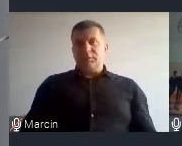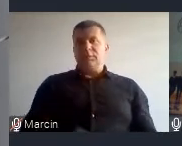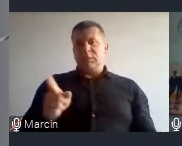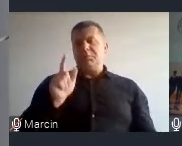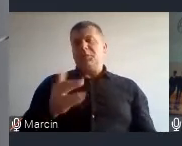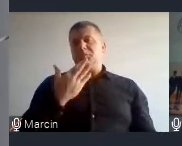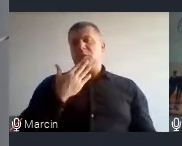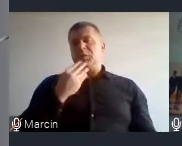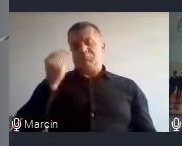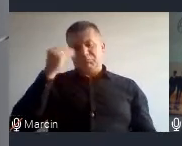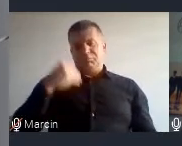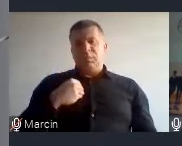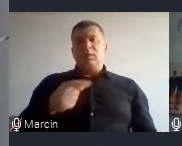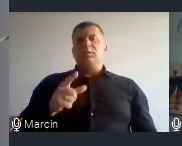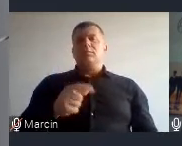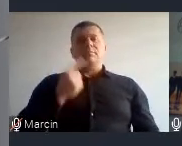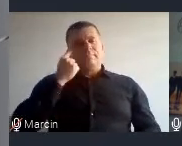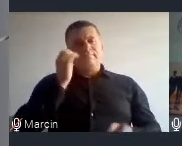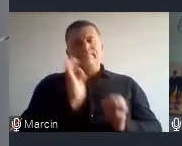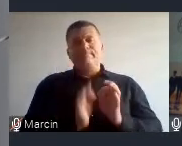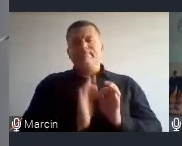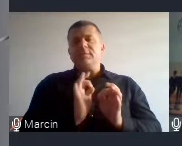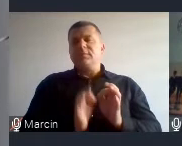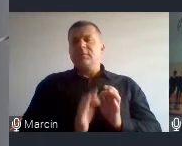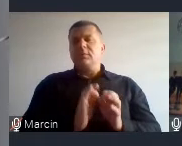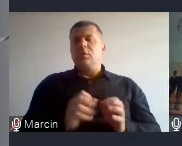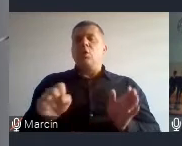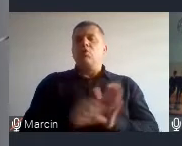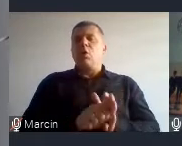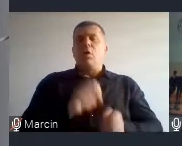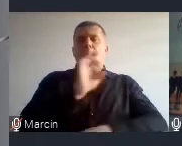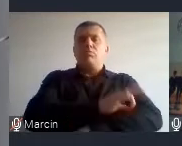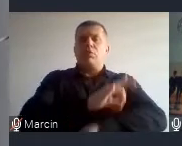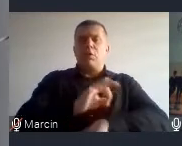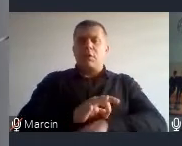Sytuacja wygląda tak: Prawo Zamówień Publicznych będzie mówić o tym,